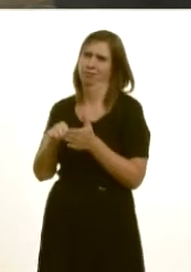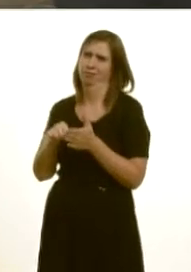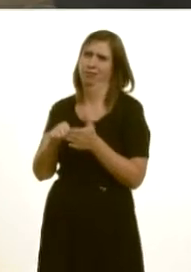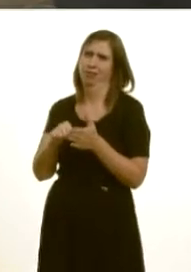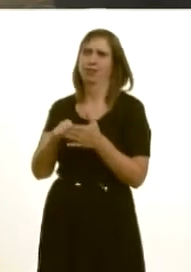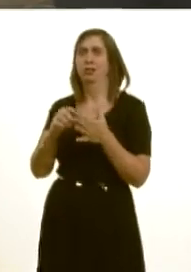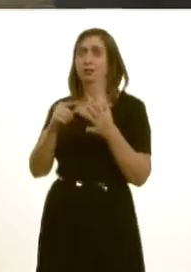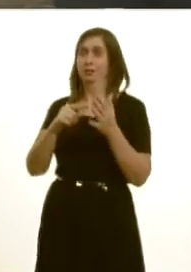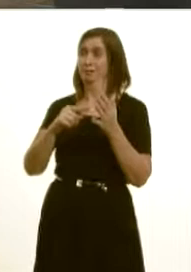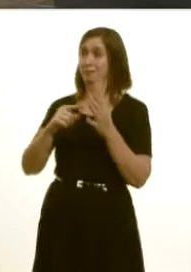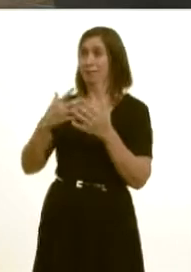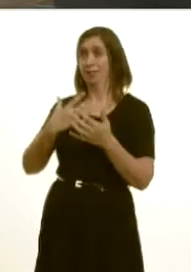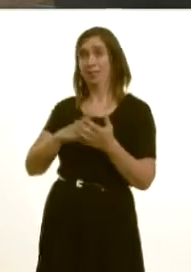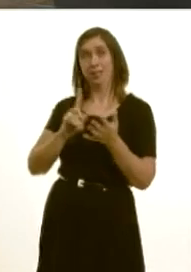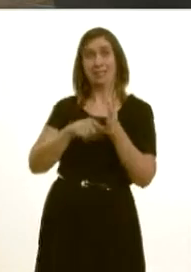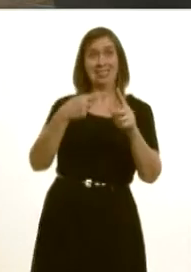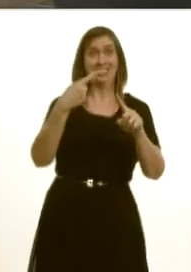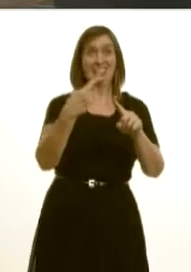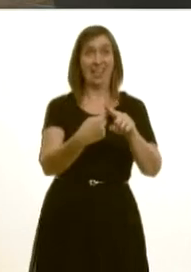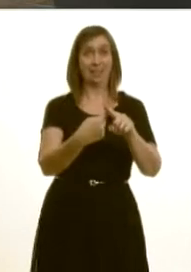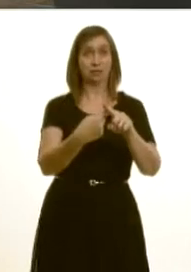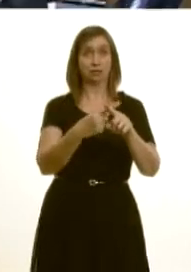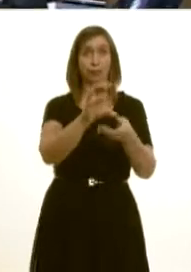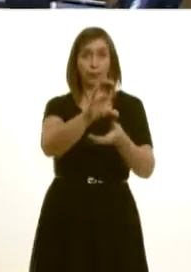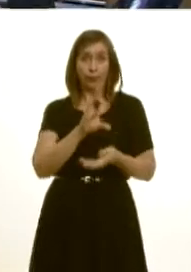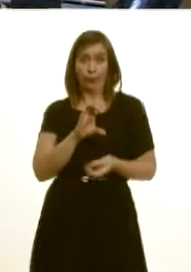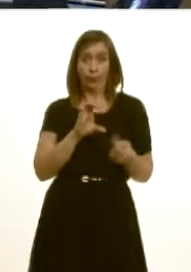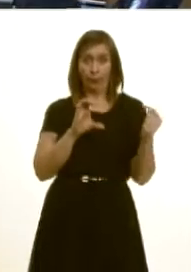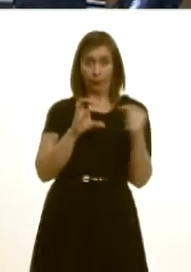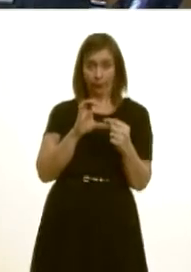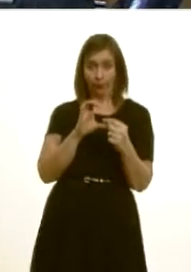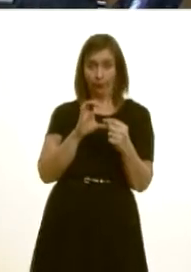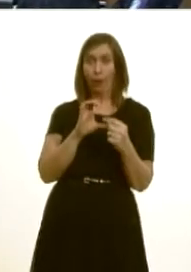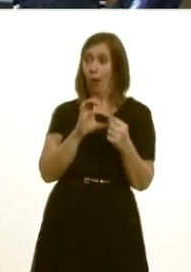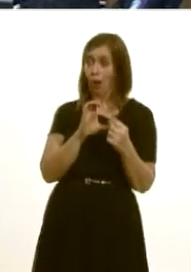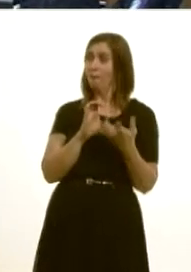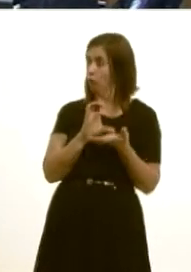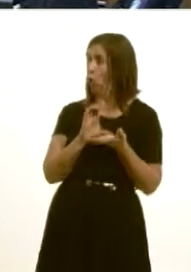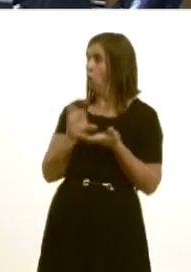â phrosiect uniongyrchol. Mae hynny’n dal i fod yn wir am unrhyw beth.